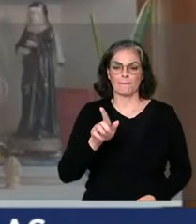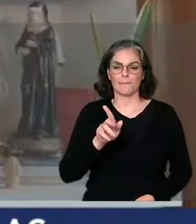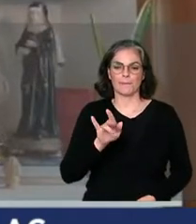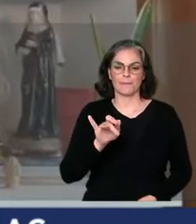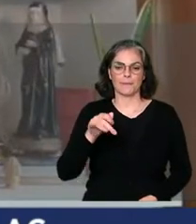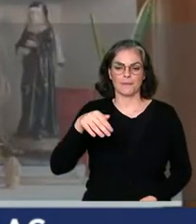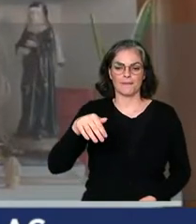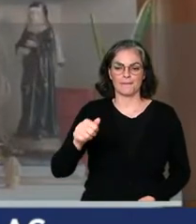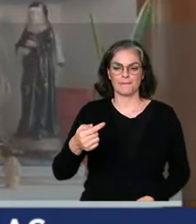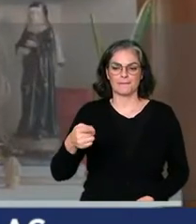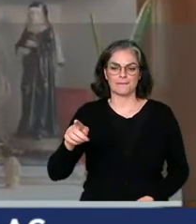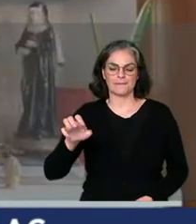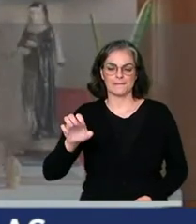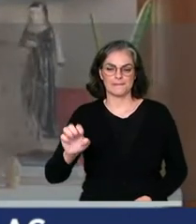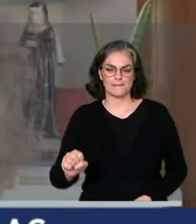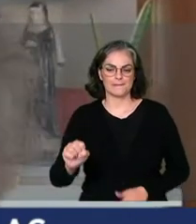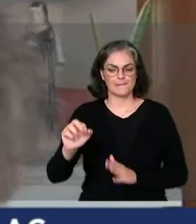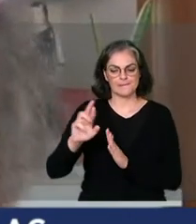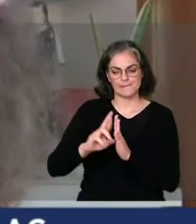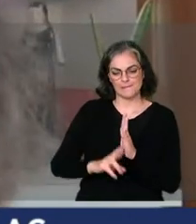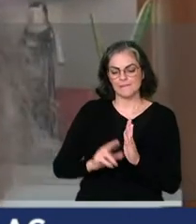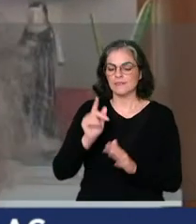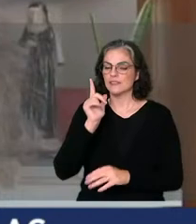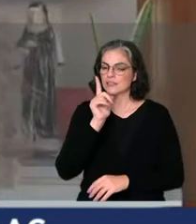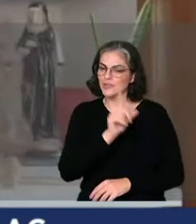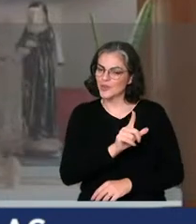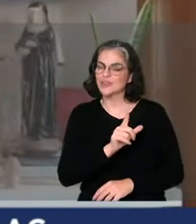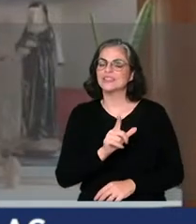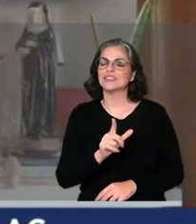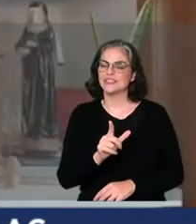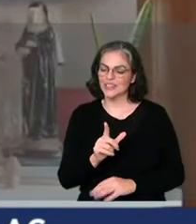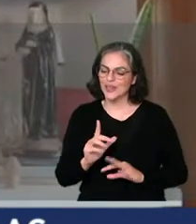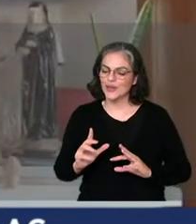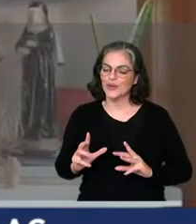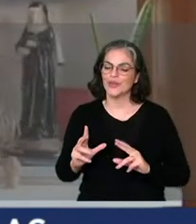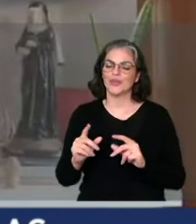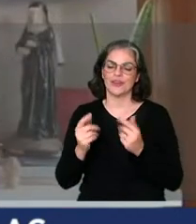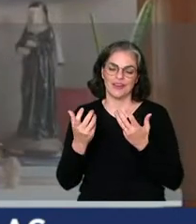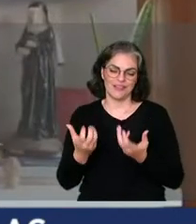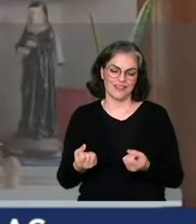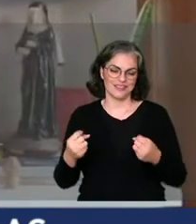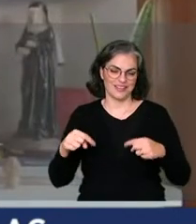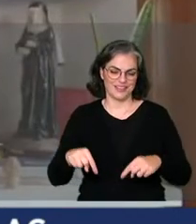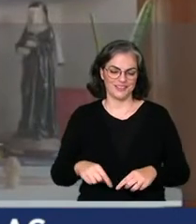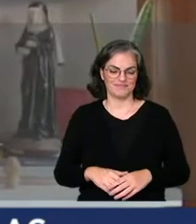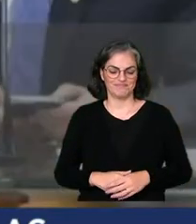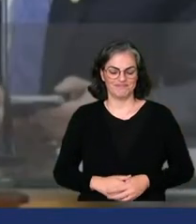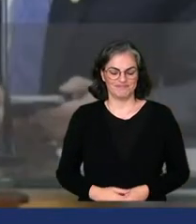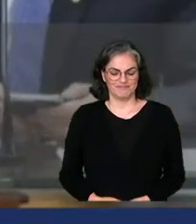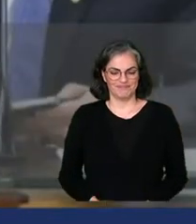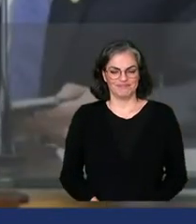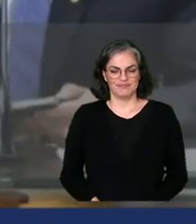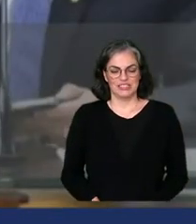GUIMARÃES PELO SEU ESFORÇO DE UM RELATÓRIO QUE CONSEGUIU TRAZER UNANIMIDADE PARA ESTA CASA, MUITO OBRIGADA. -- [PRESIDENTE]: UM